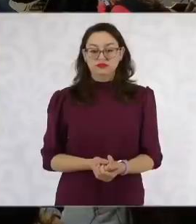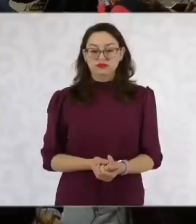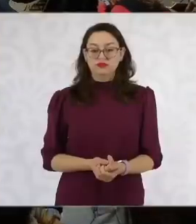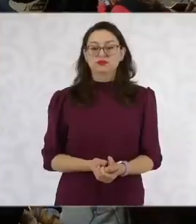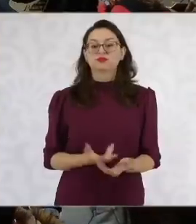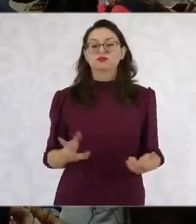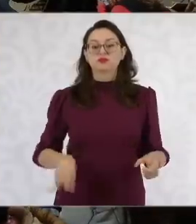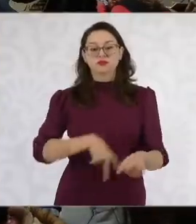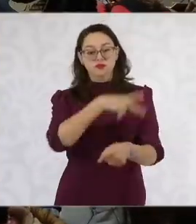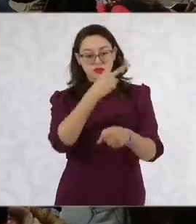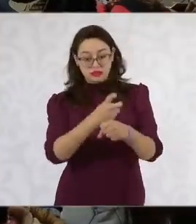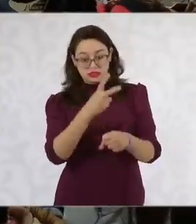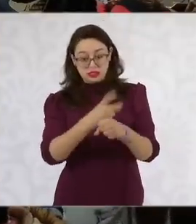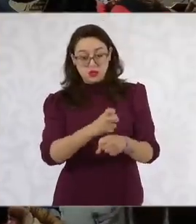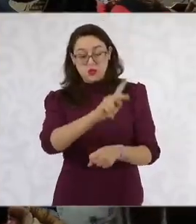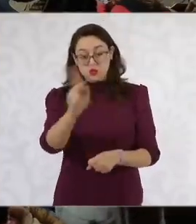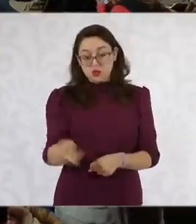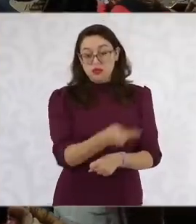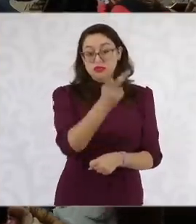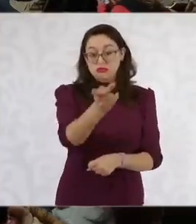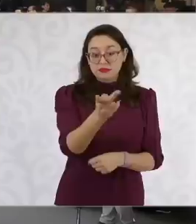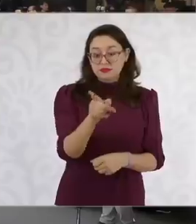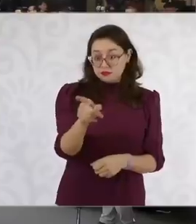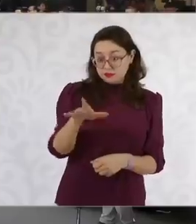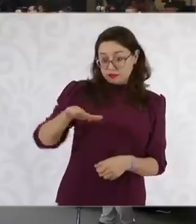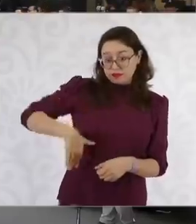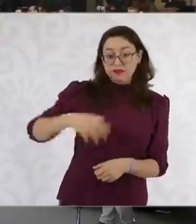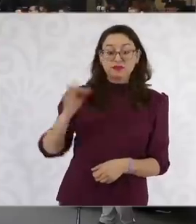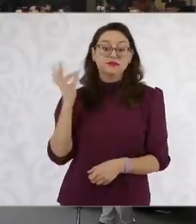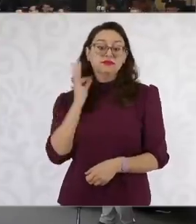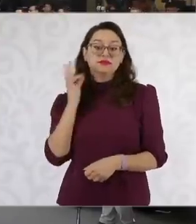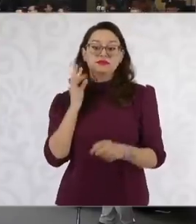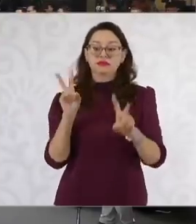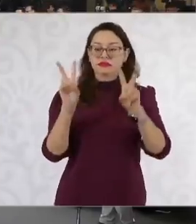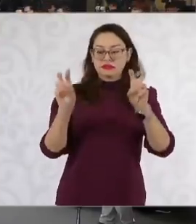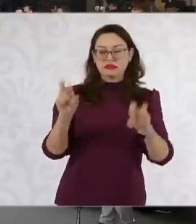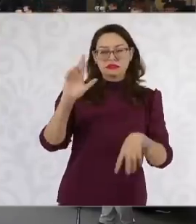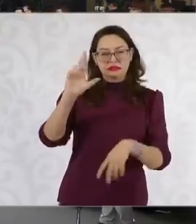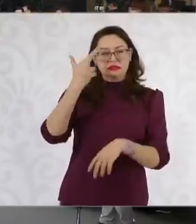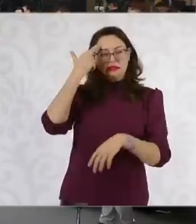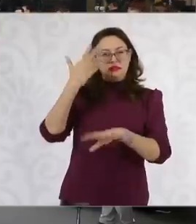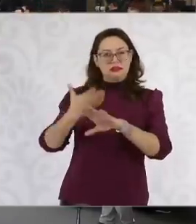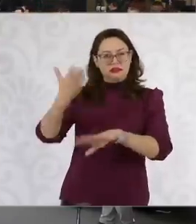segunda pregunta ahorita que el fiscal mismo trató Esto del caso Rápido y furioso en octubre pasado